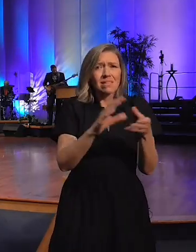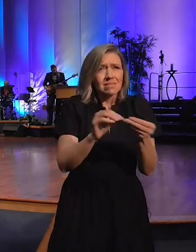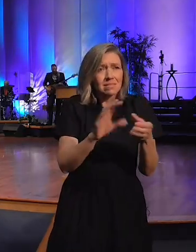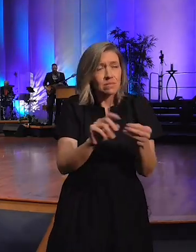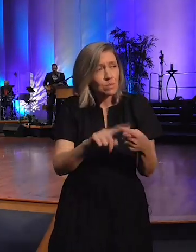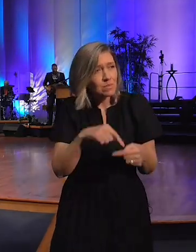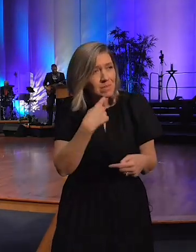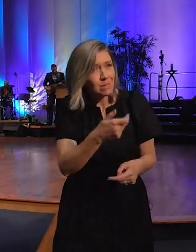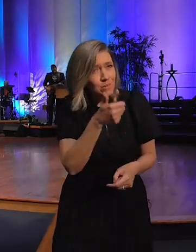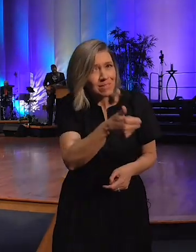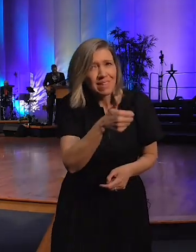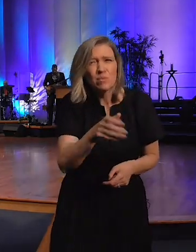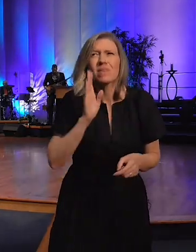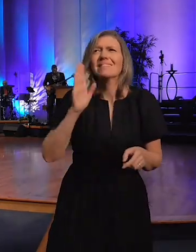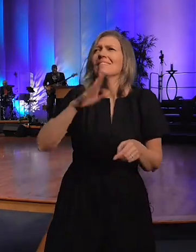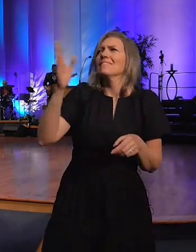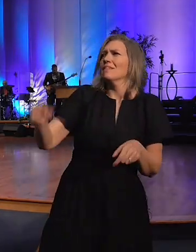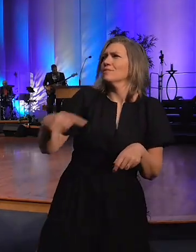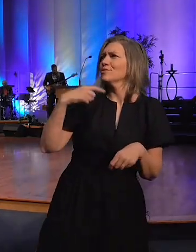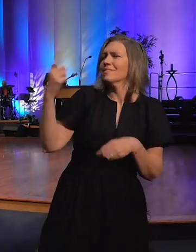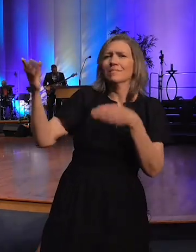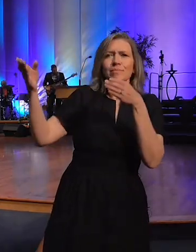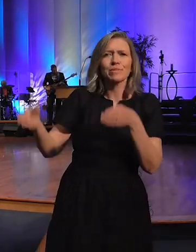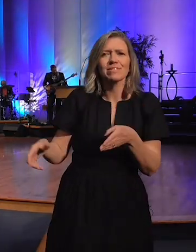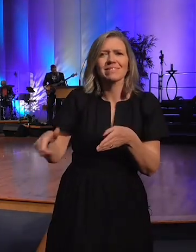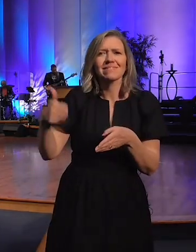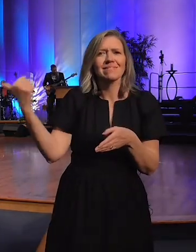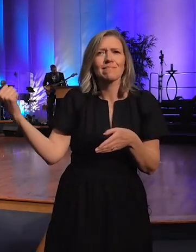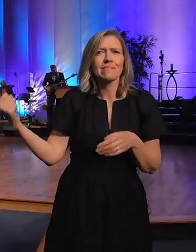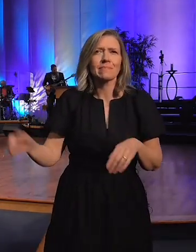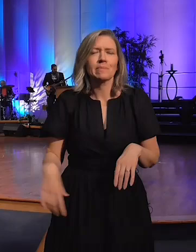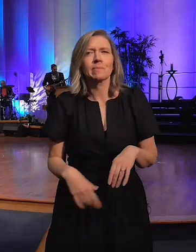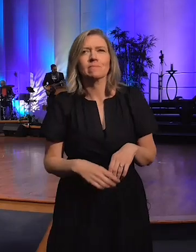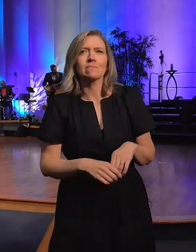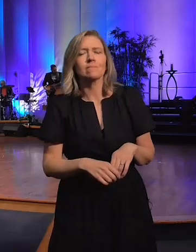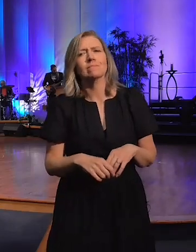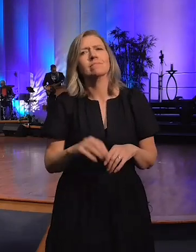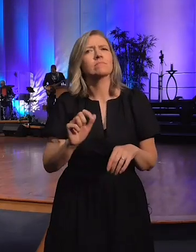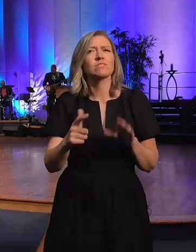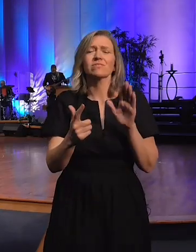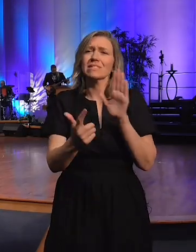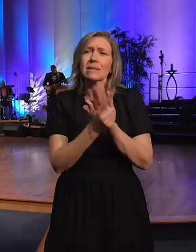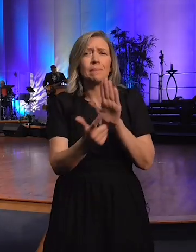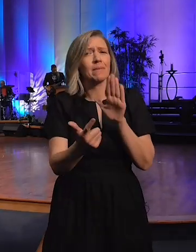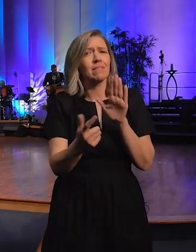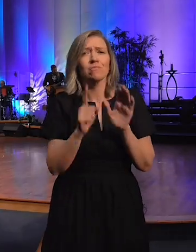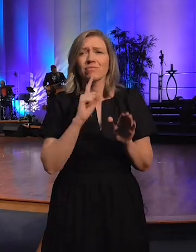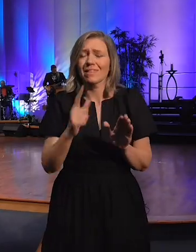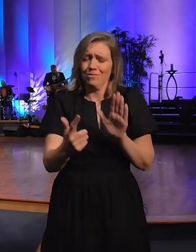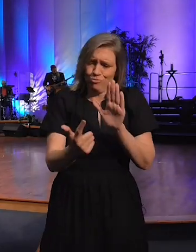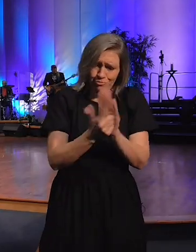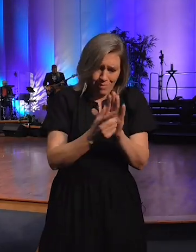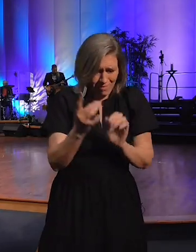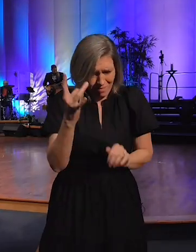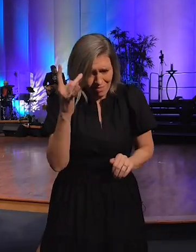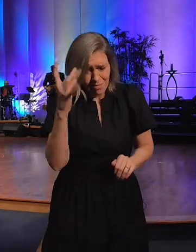hablarías con nadie más es criminal criminal ¿quién es el villano que te está matando manteniéndote